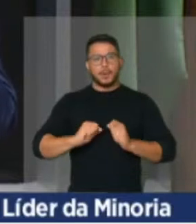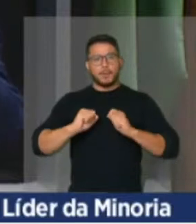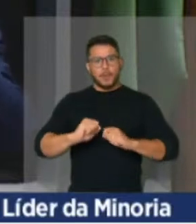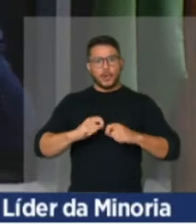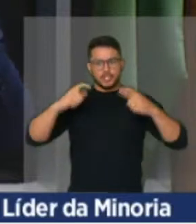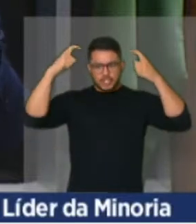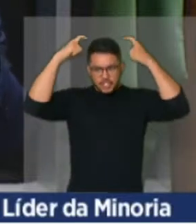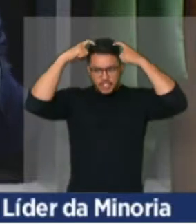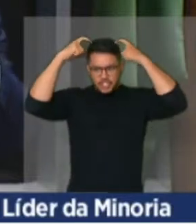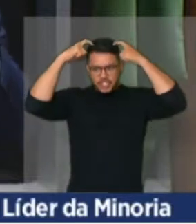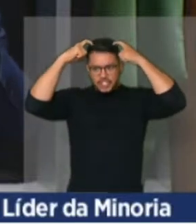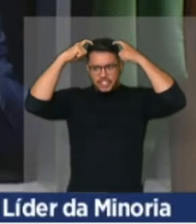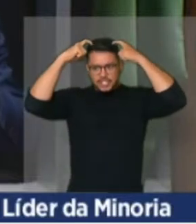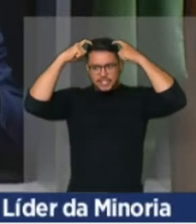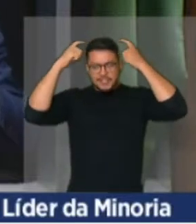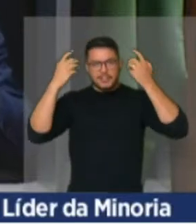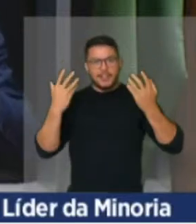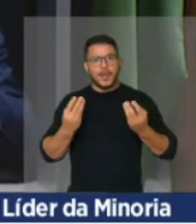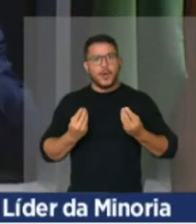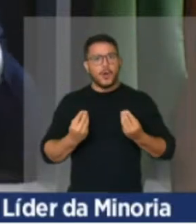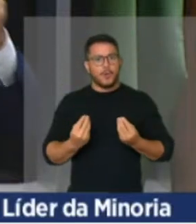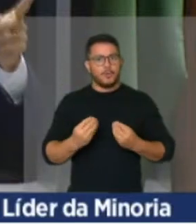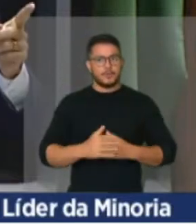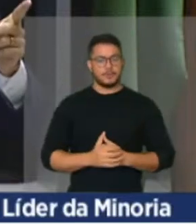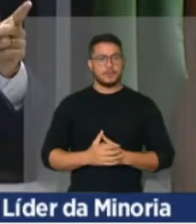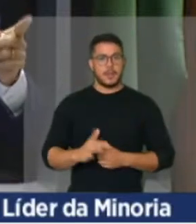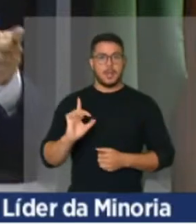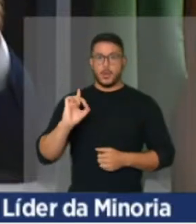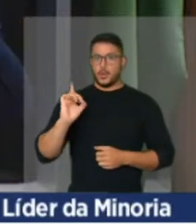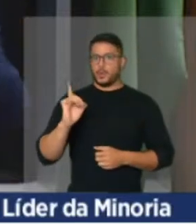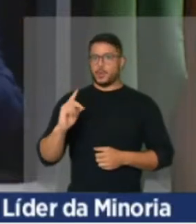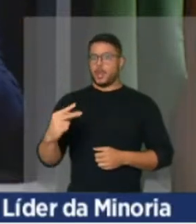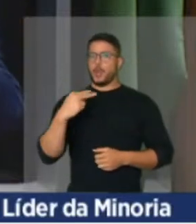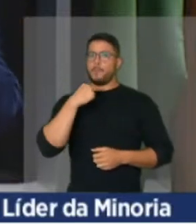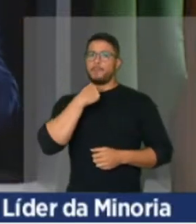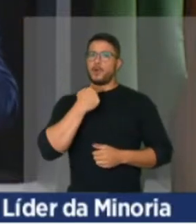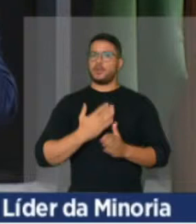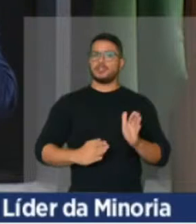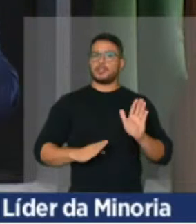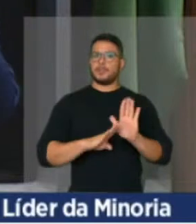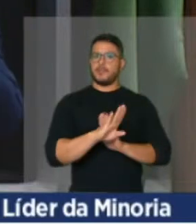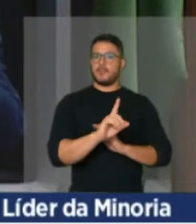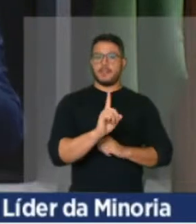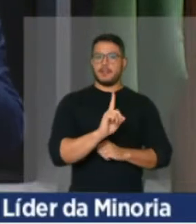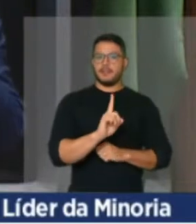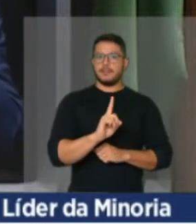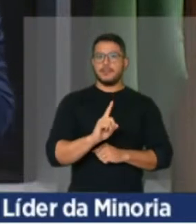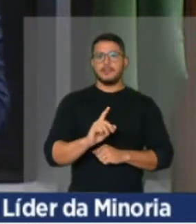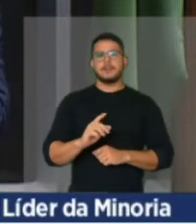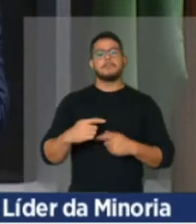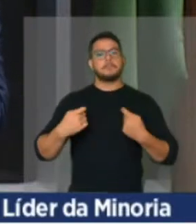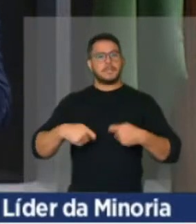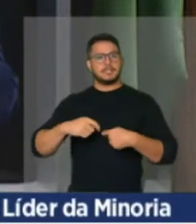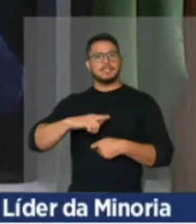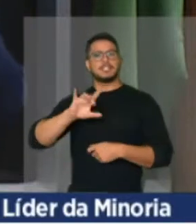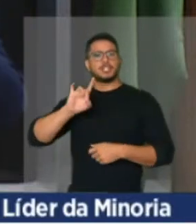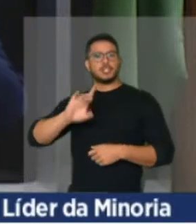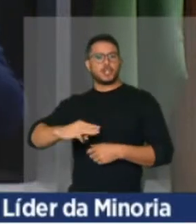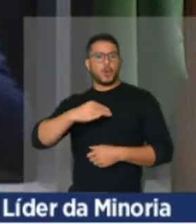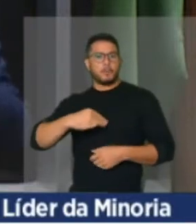EMPRESA EM PARAÍSO FISCAL POSSA GANHAR DINHEIRO, ISSO PODE! ISSO É BOM! O MINISTRO